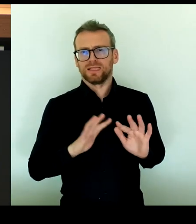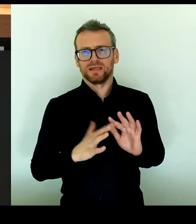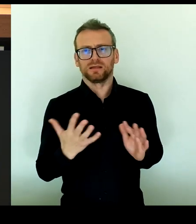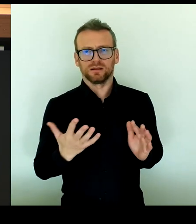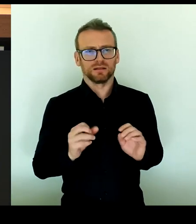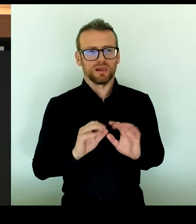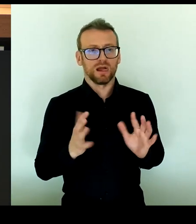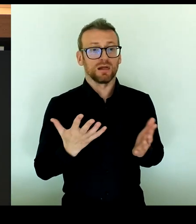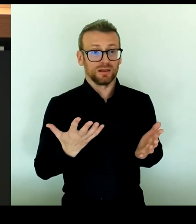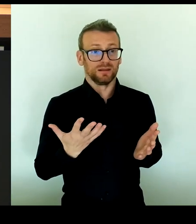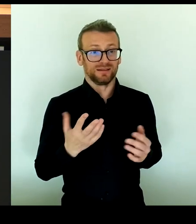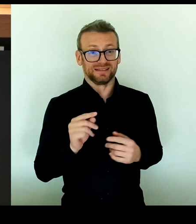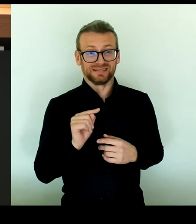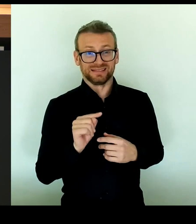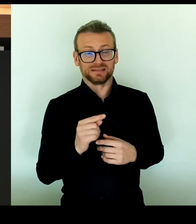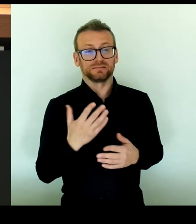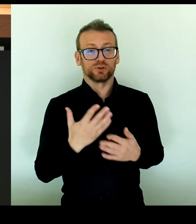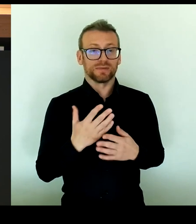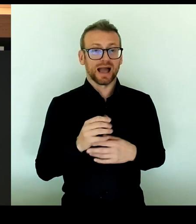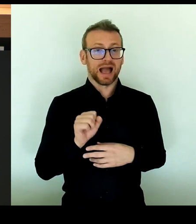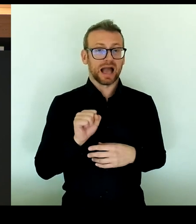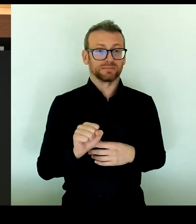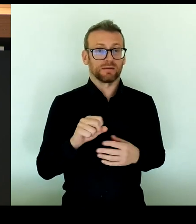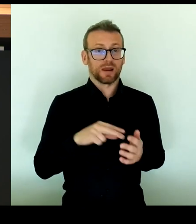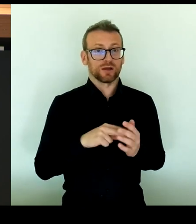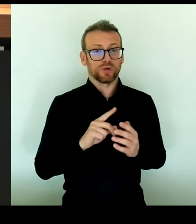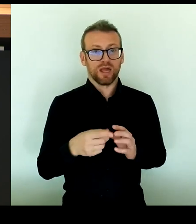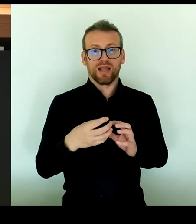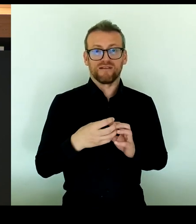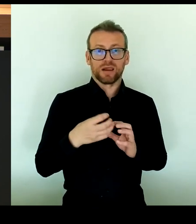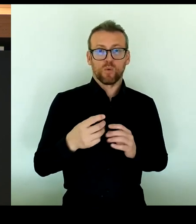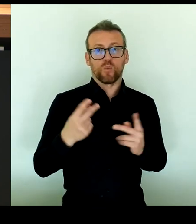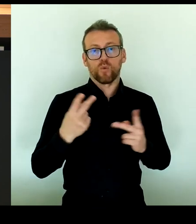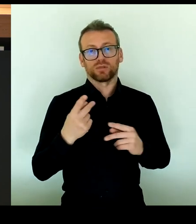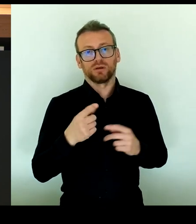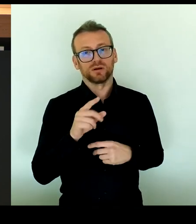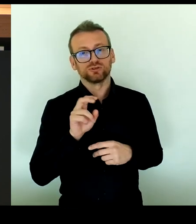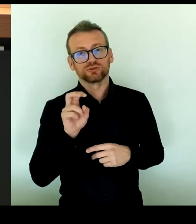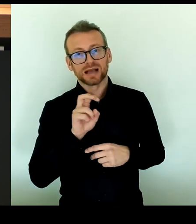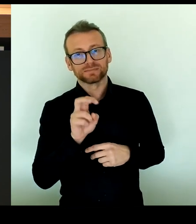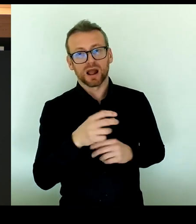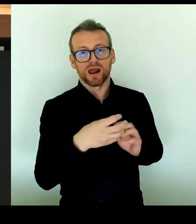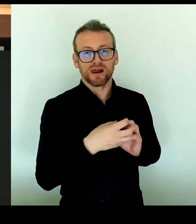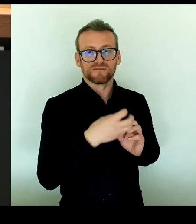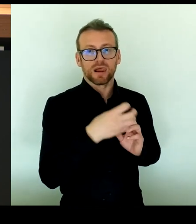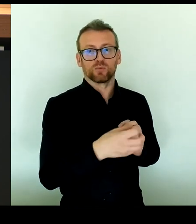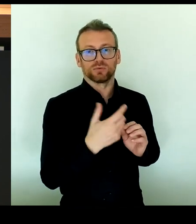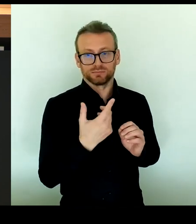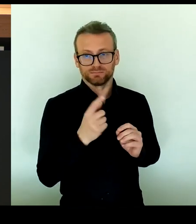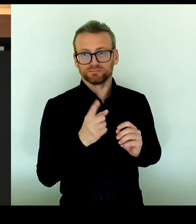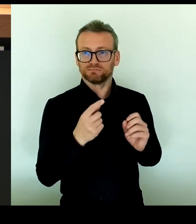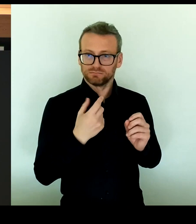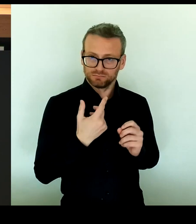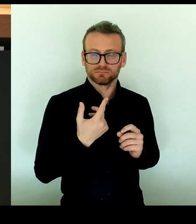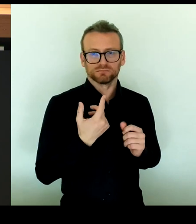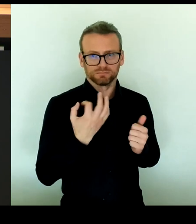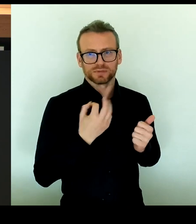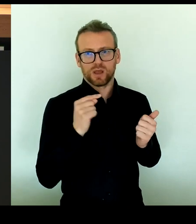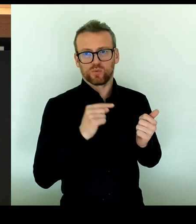verbessern kann. Auf Antrag der CDU-Fraktion Mobilitäts Habs get werden, die genau das tun können, dann sprechen Sie, Frau